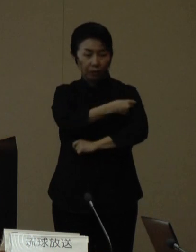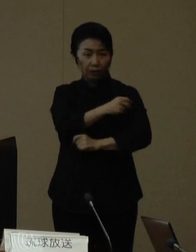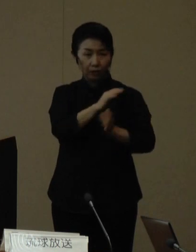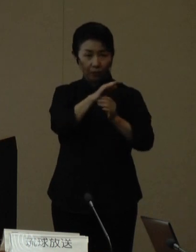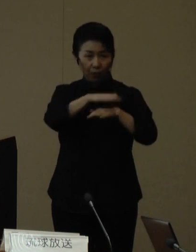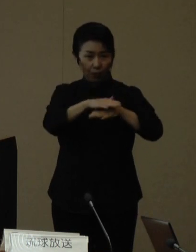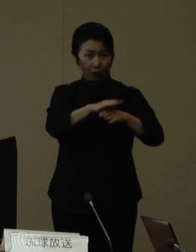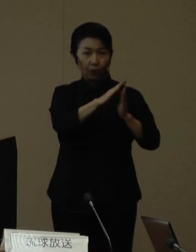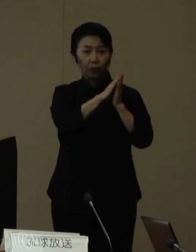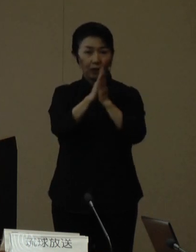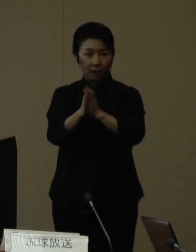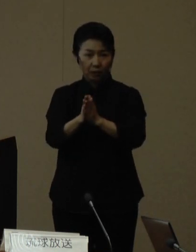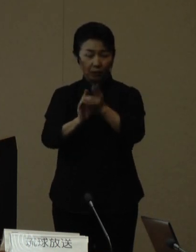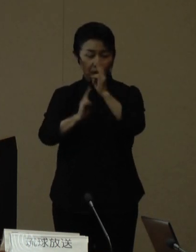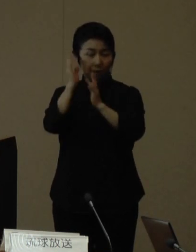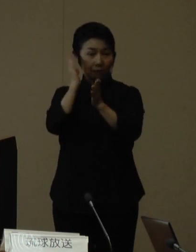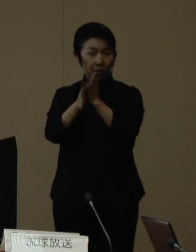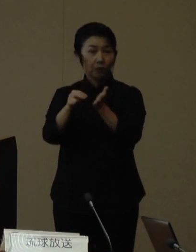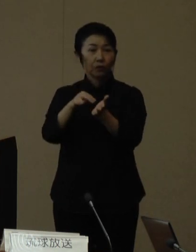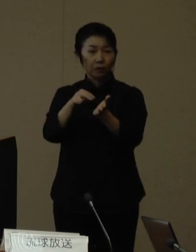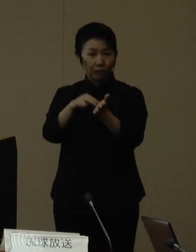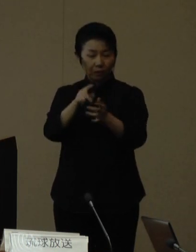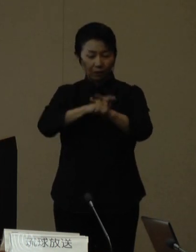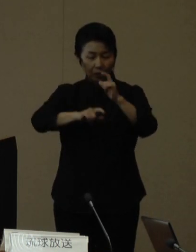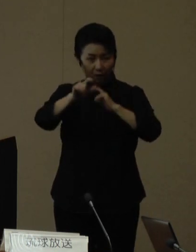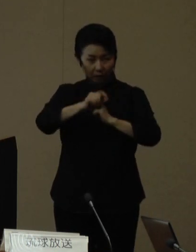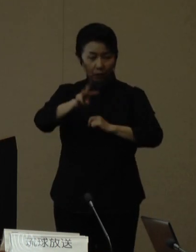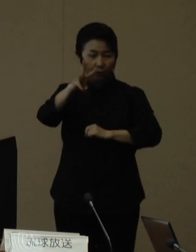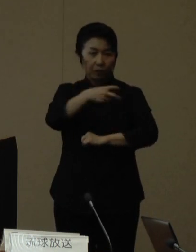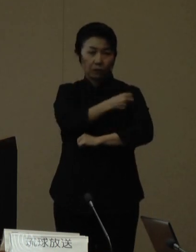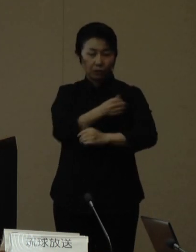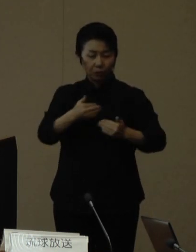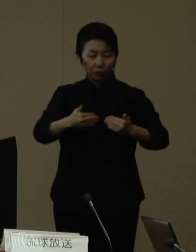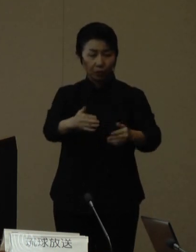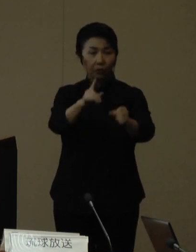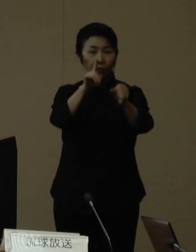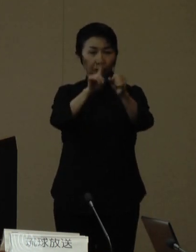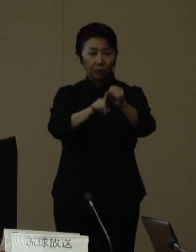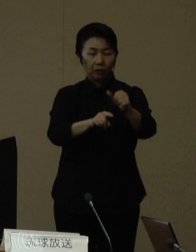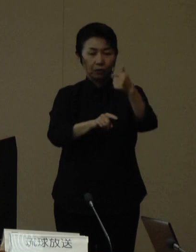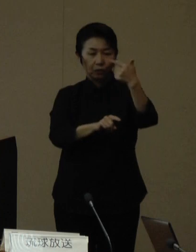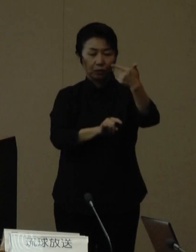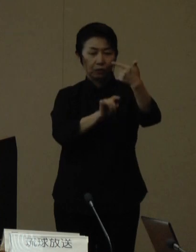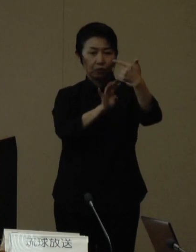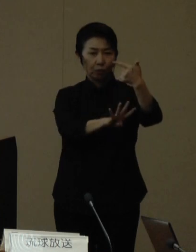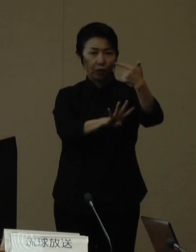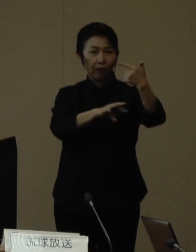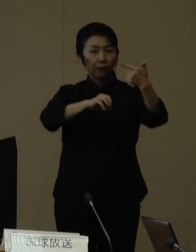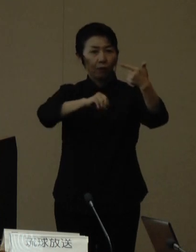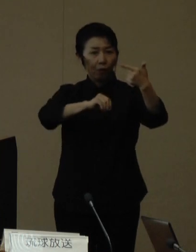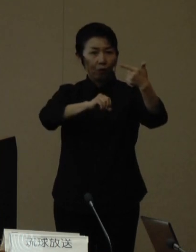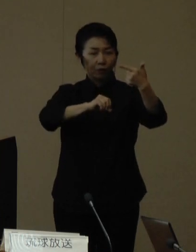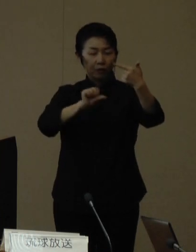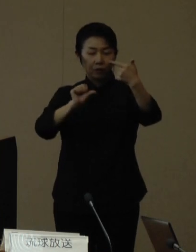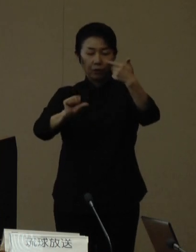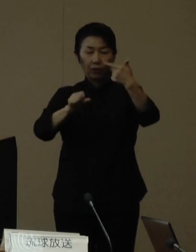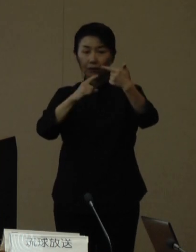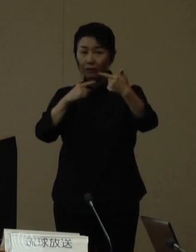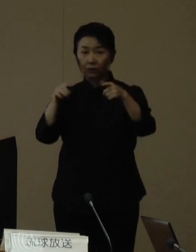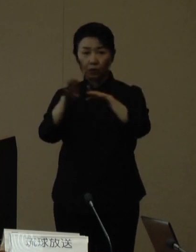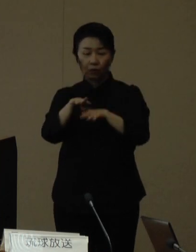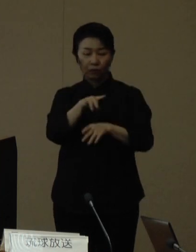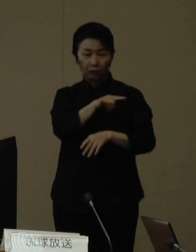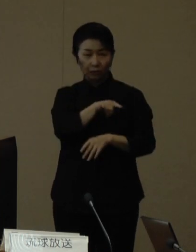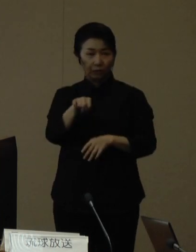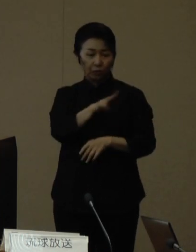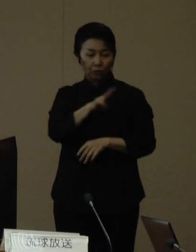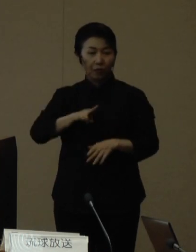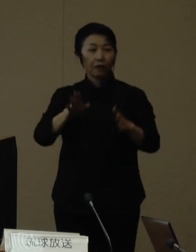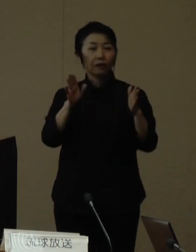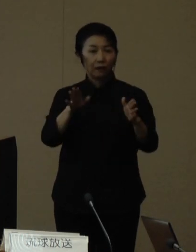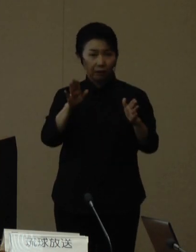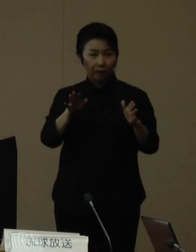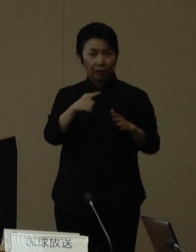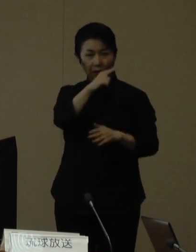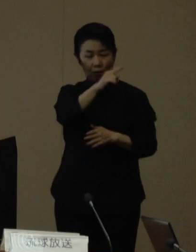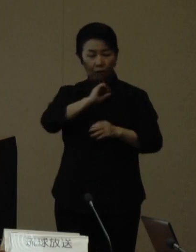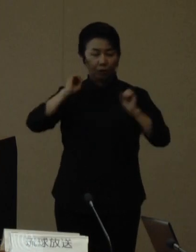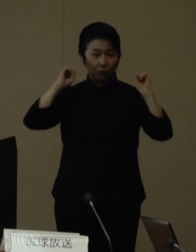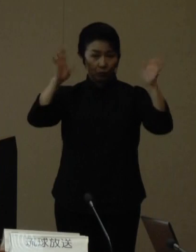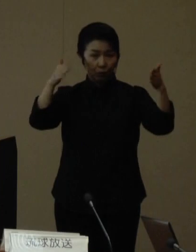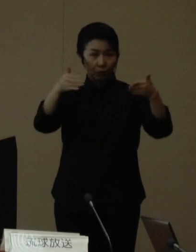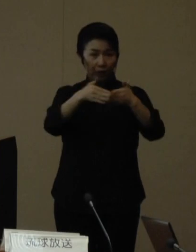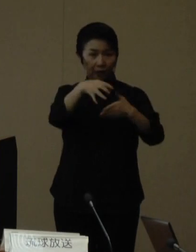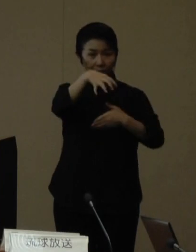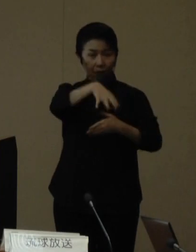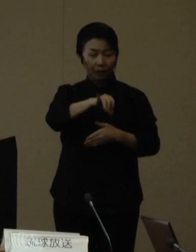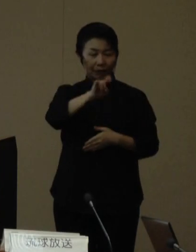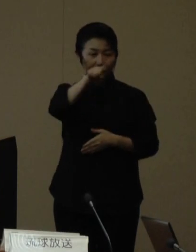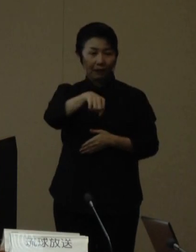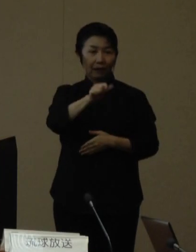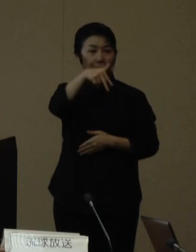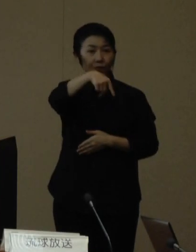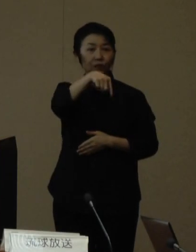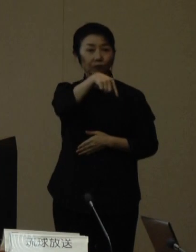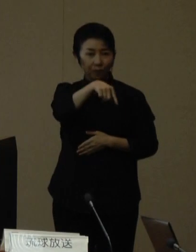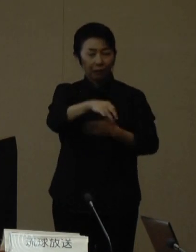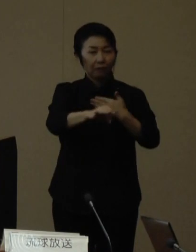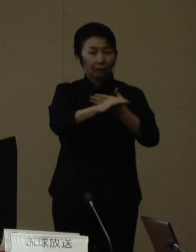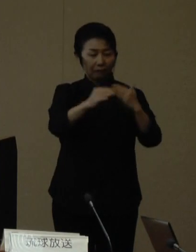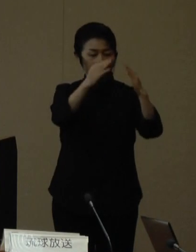沖縄県では、さらなるワクチン接種の加速化のため、６月４日土曜日、６月5日日曜日にイーアス沖縄豊崎にて県広域ワクチン接種センターの臨時会場を設置し、